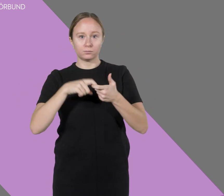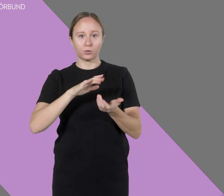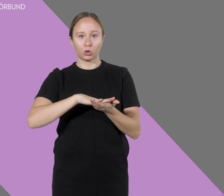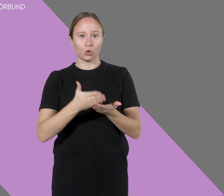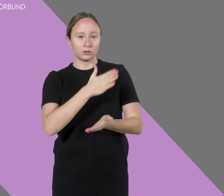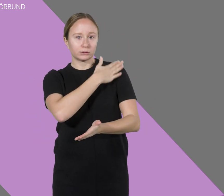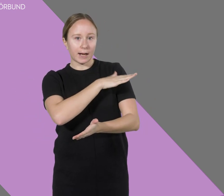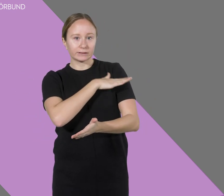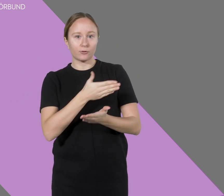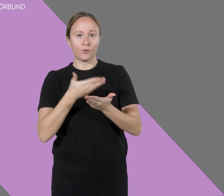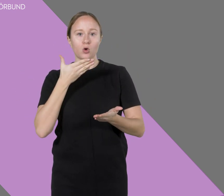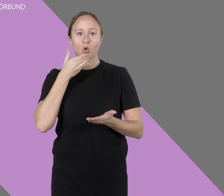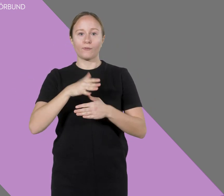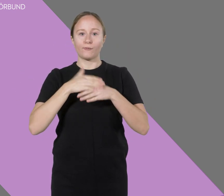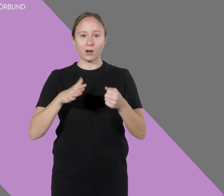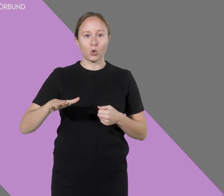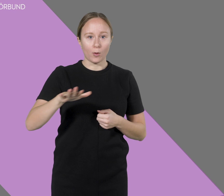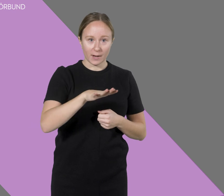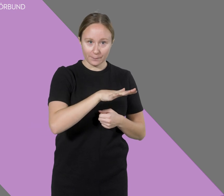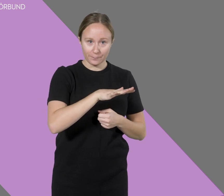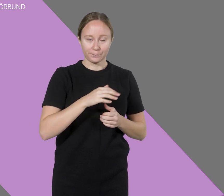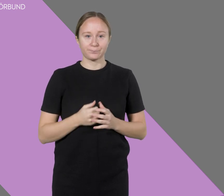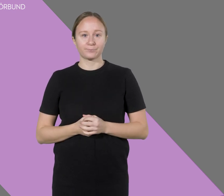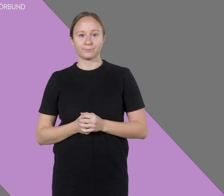om tolkningstjänster för välfärdsområden.